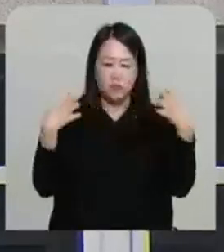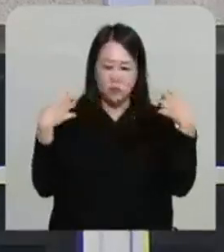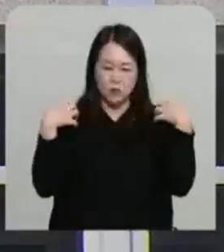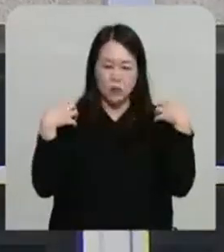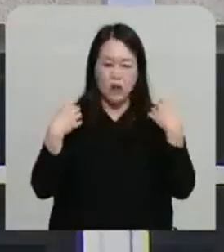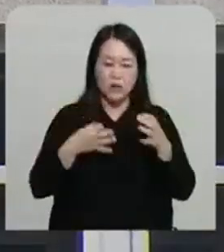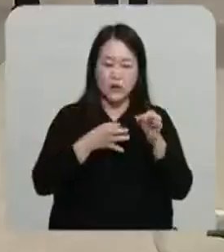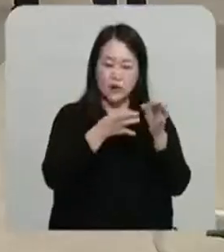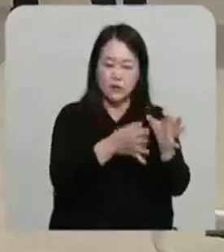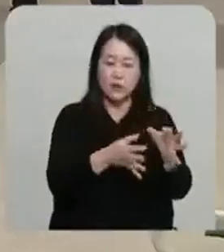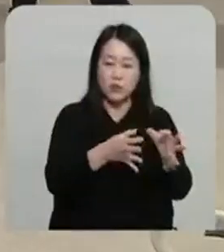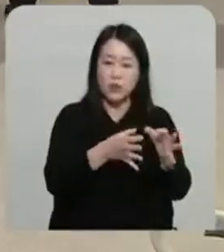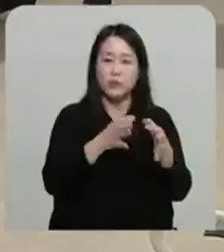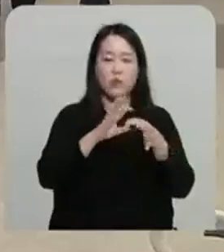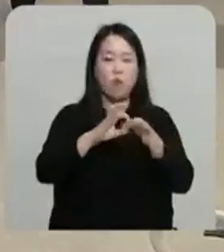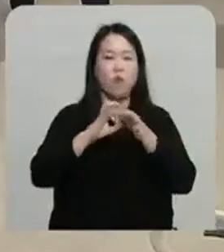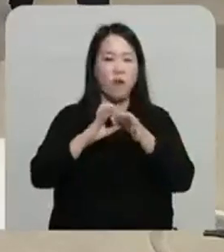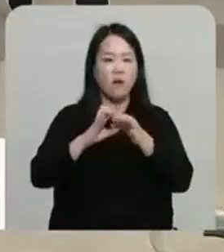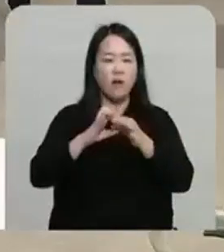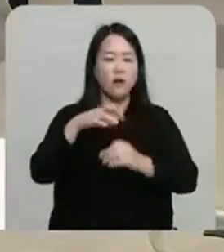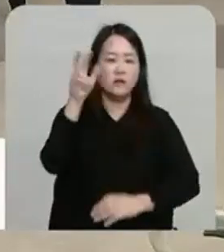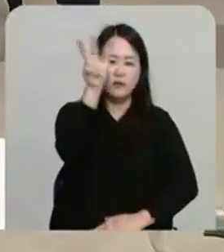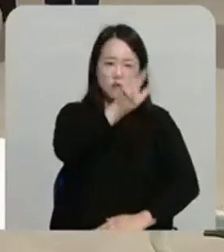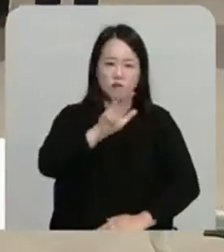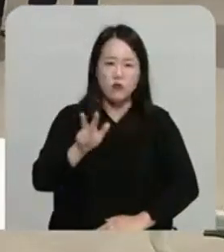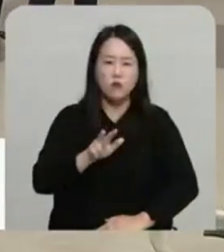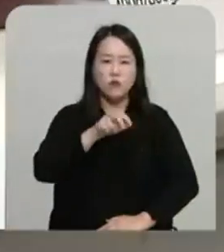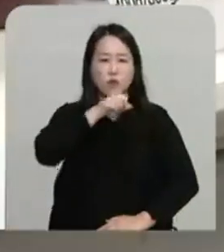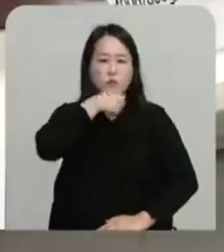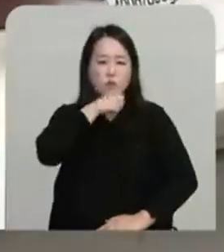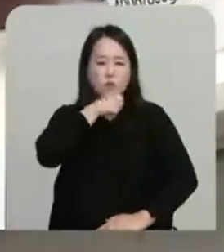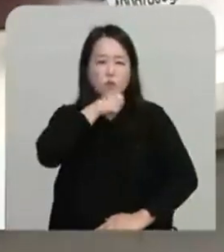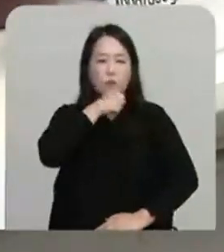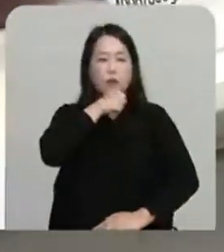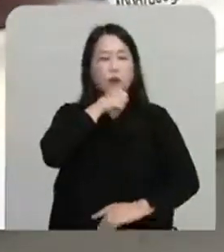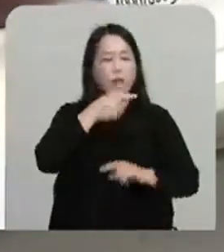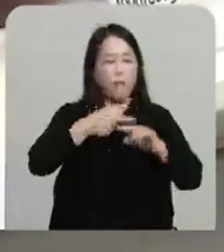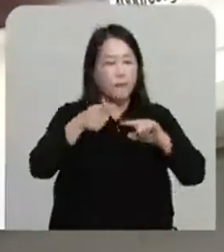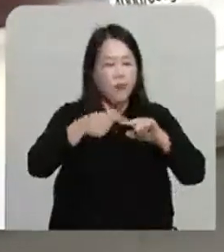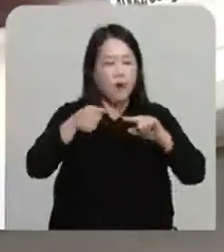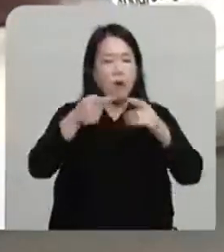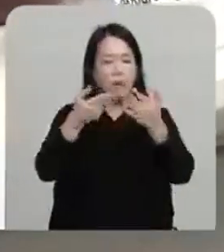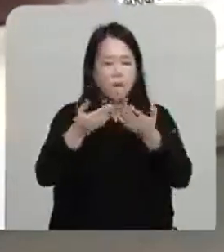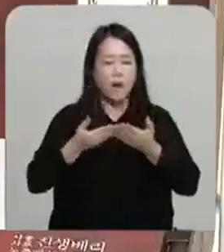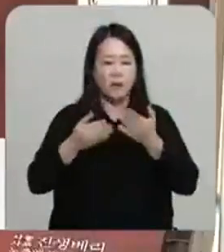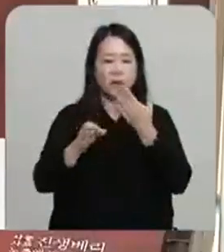되면 이를 토대로 수도권 지역 답례품 을 비수도권에서도 생산할 수 있도록